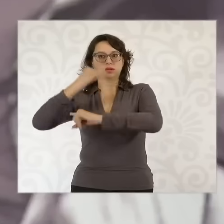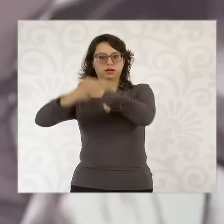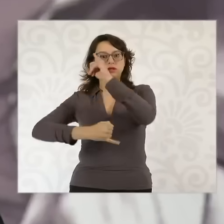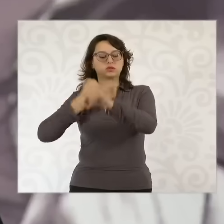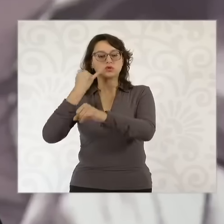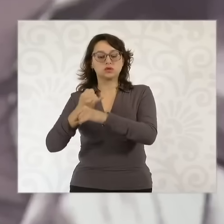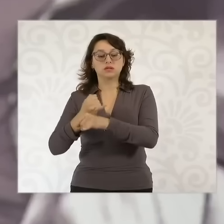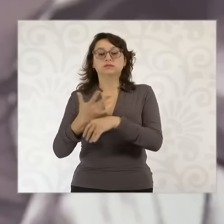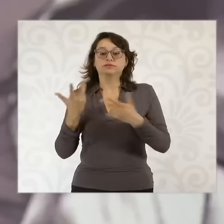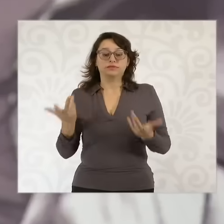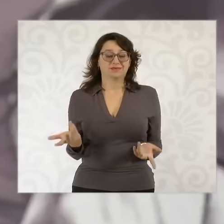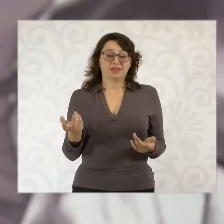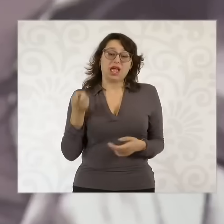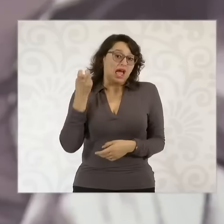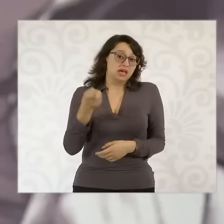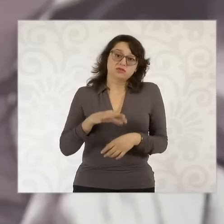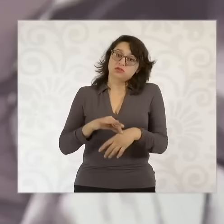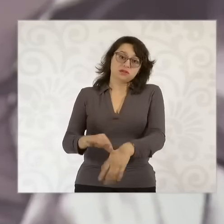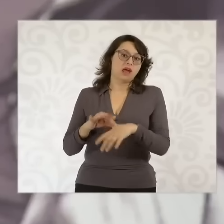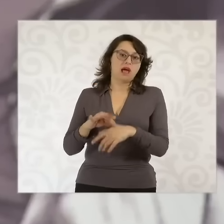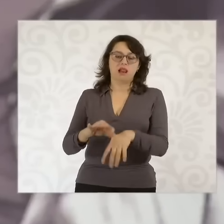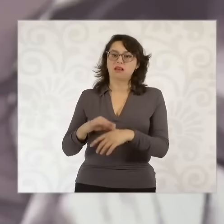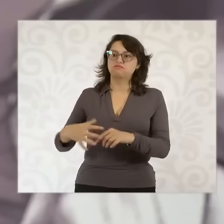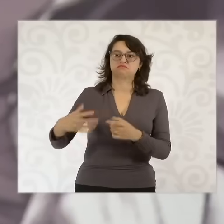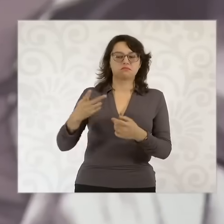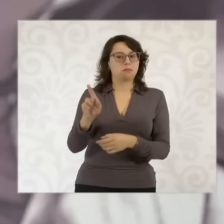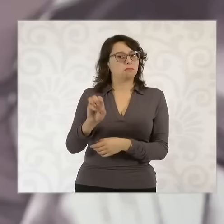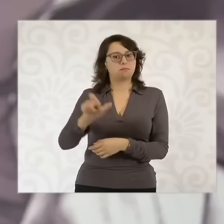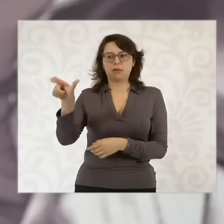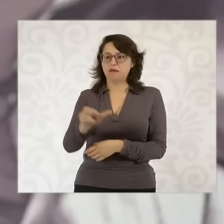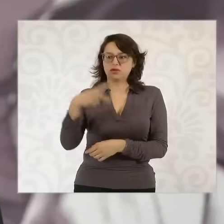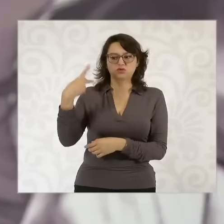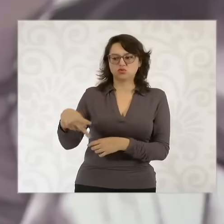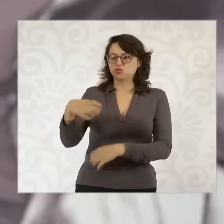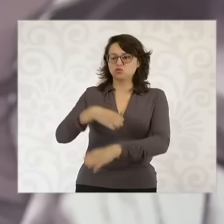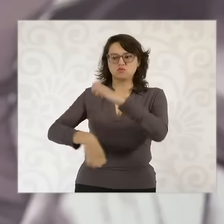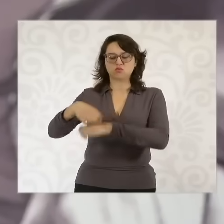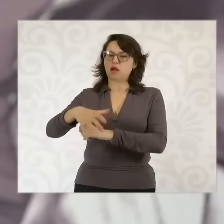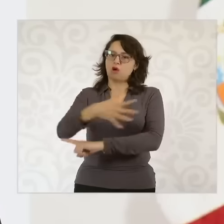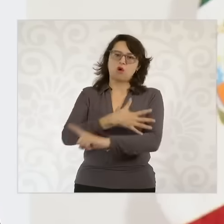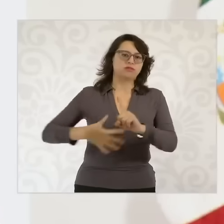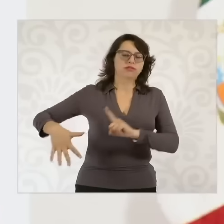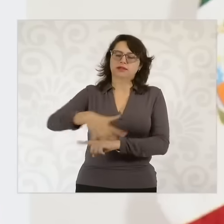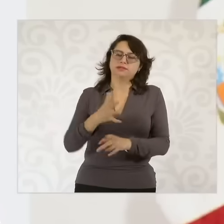digamos, el contexto en el que se va a desenvolver la visión y la estrategia financiera de petrolos